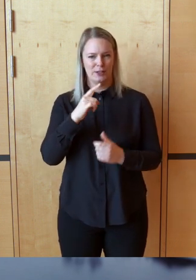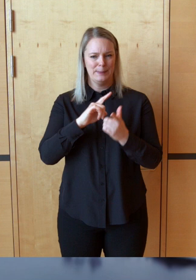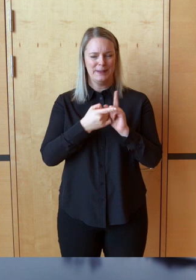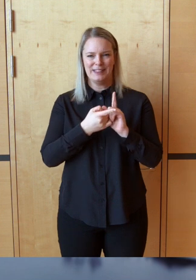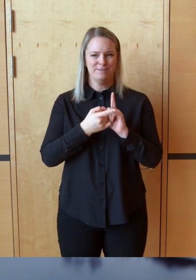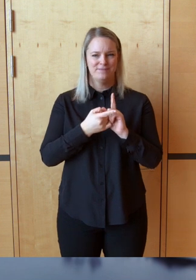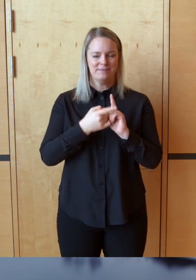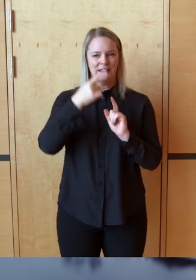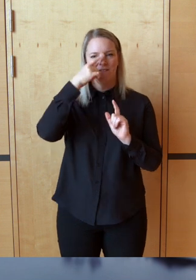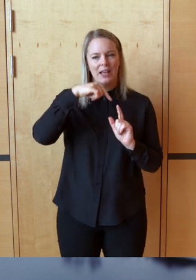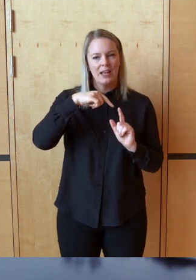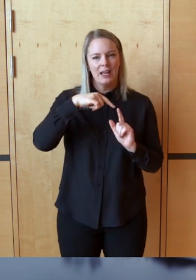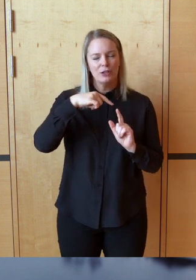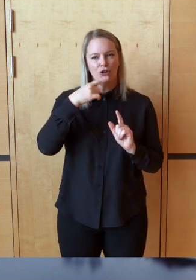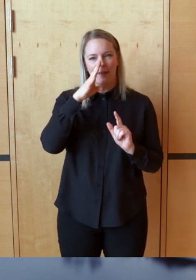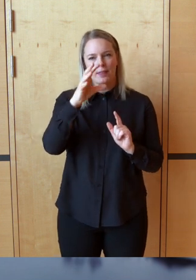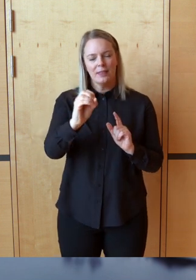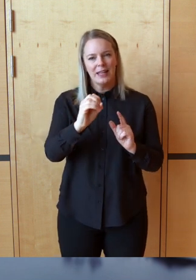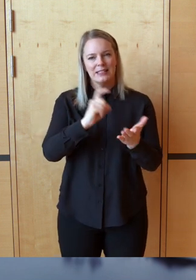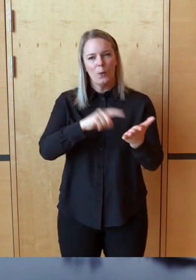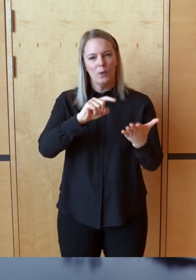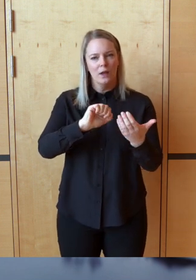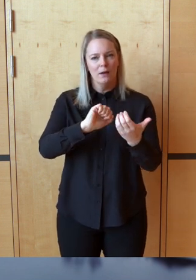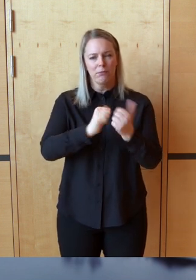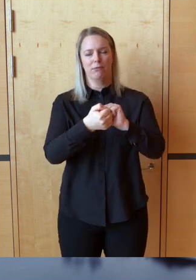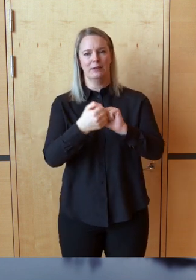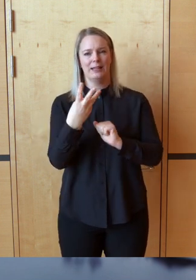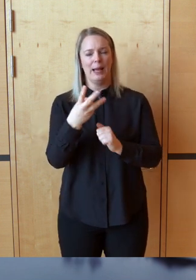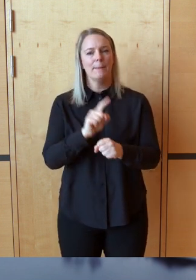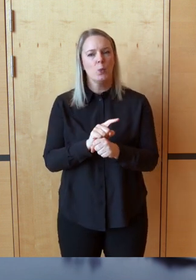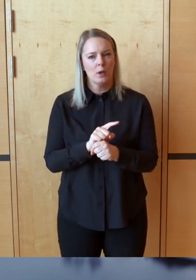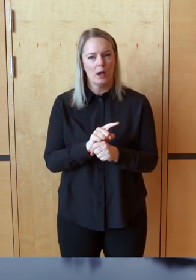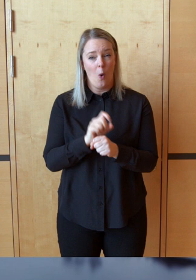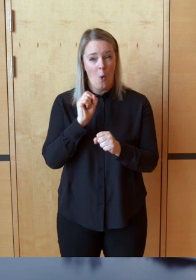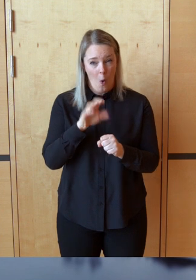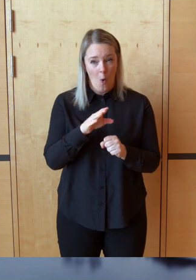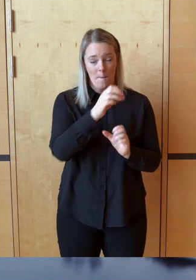De här 90 sekunder När blir 3 minuter När gör en flytt